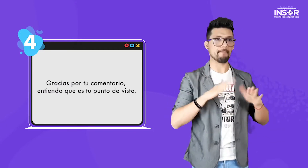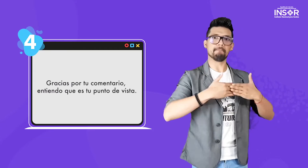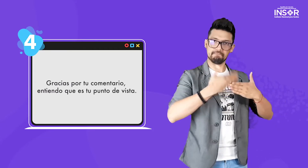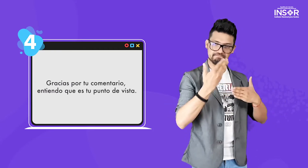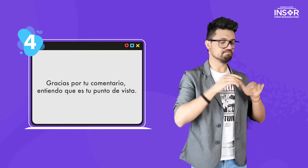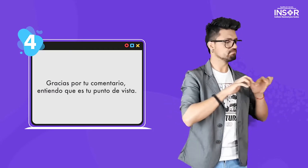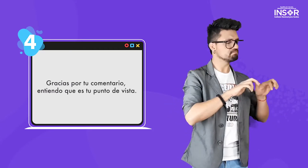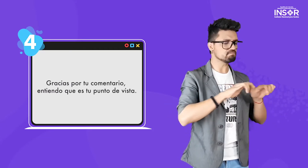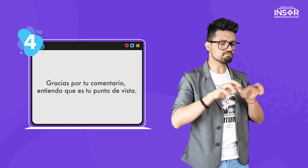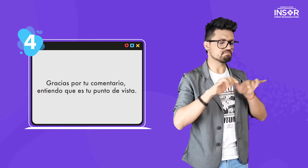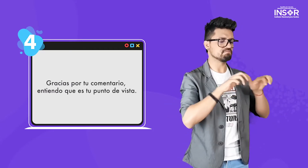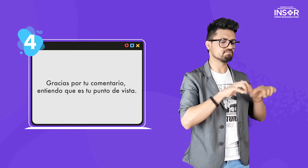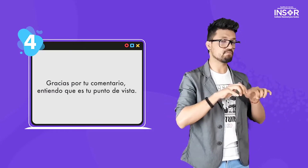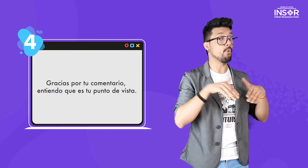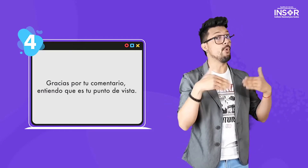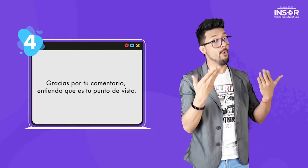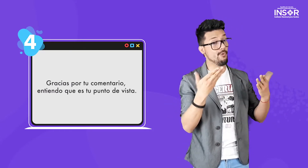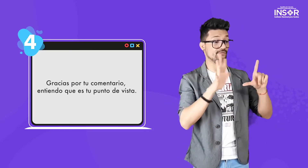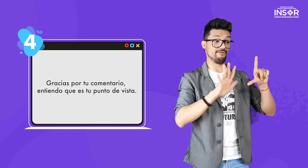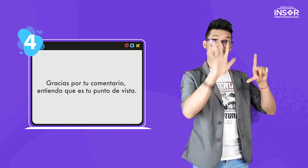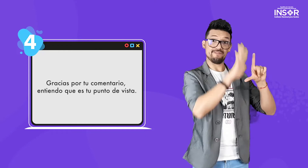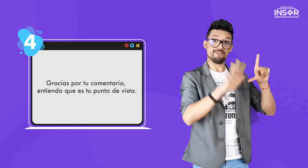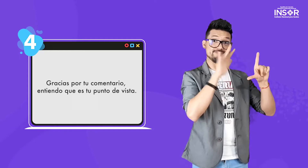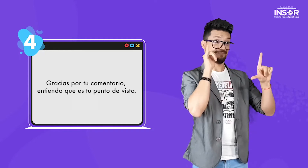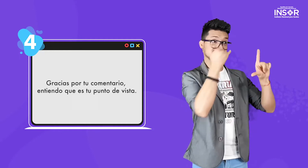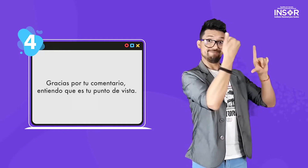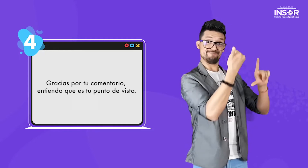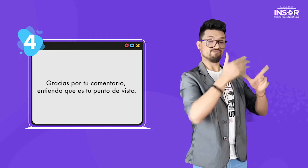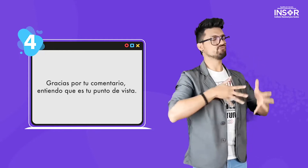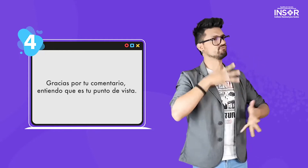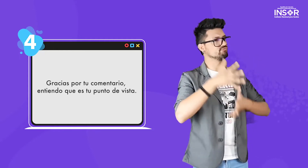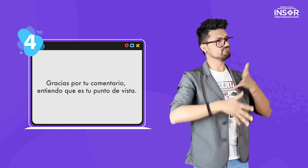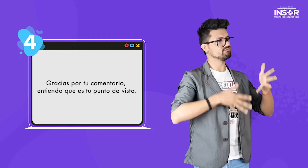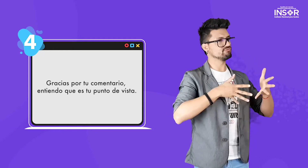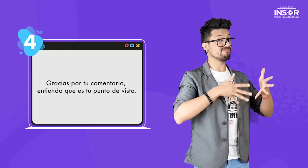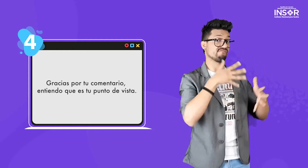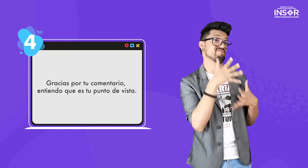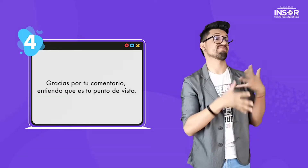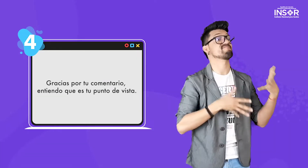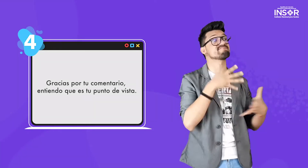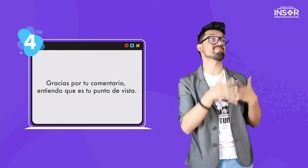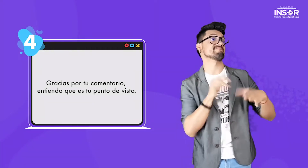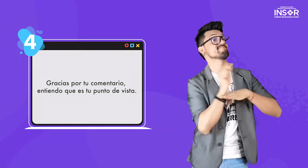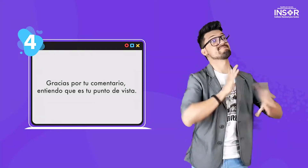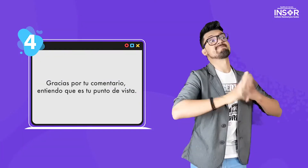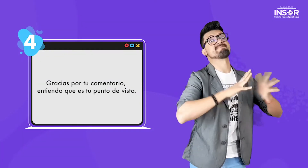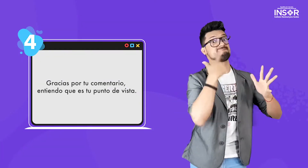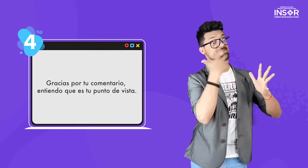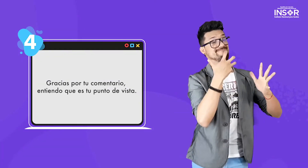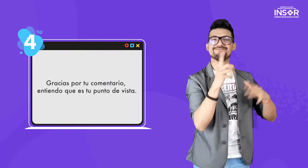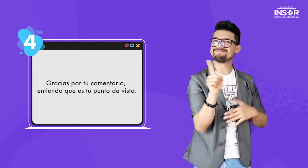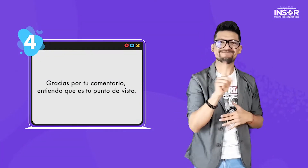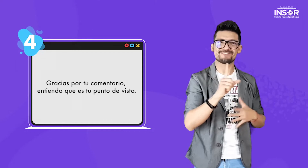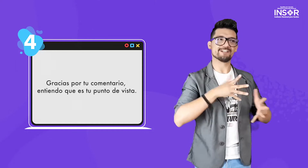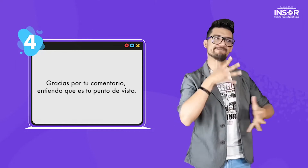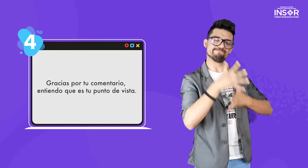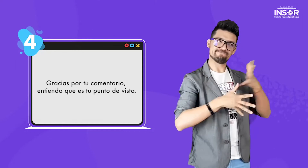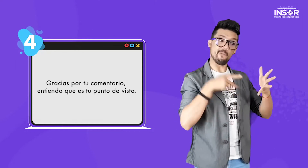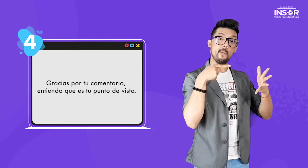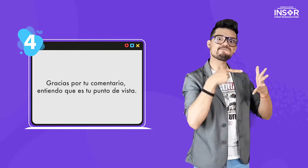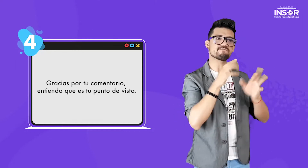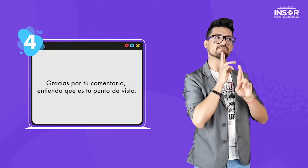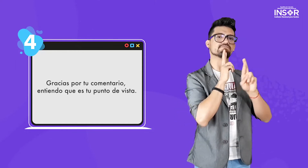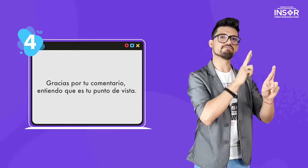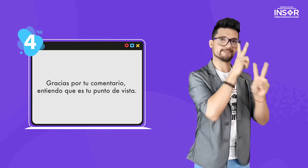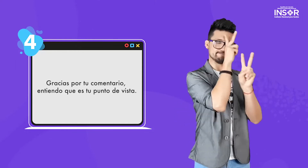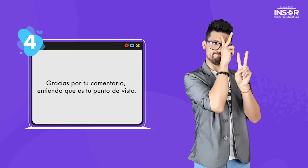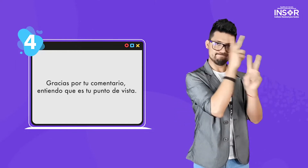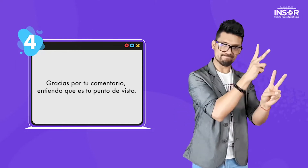luego, con mucho respeto, escriban un texto o graben un video en lengua de señas con la respuesta, de manera cortés.